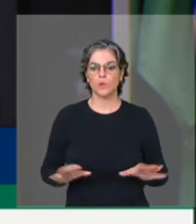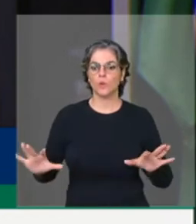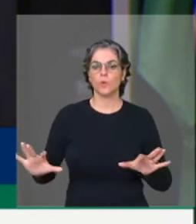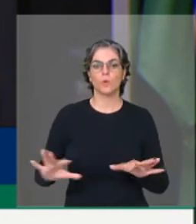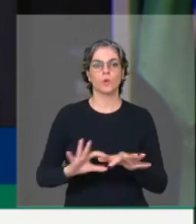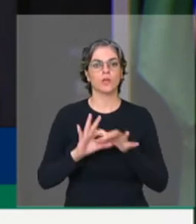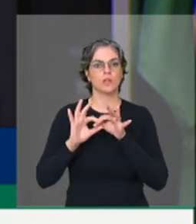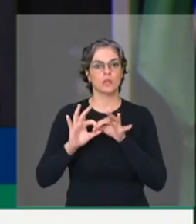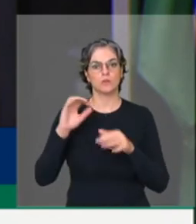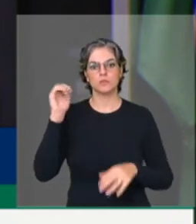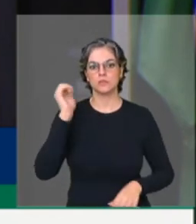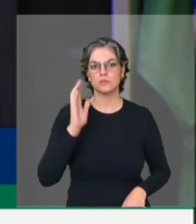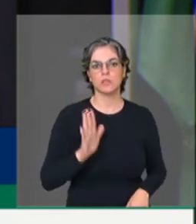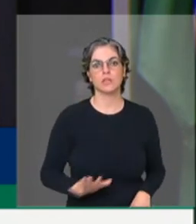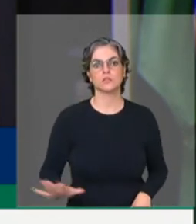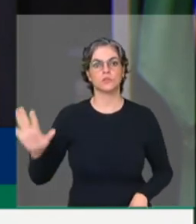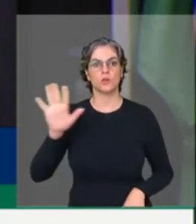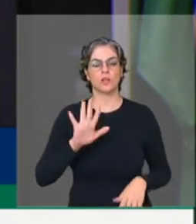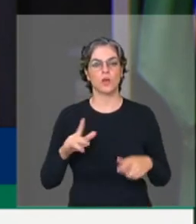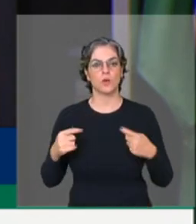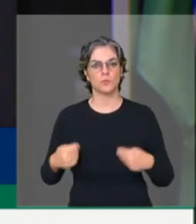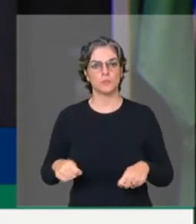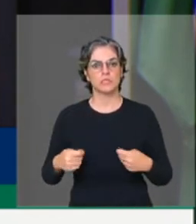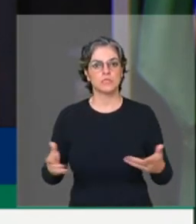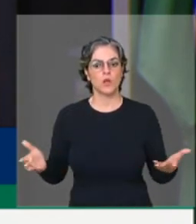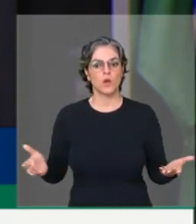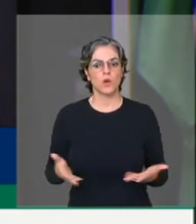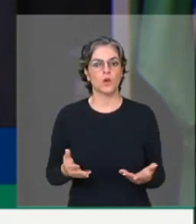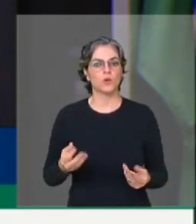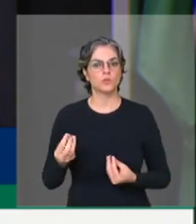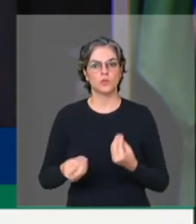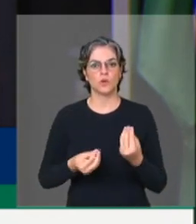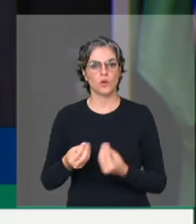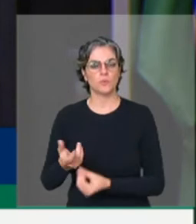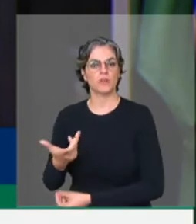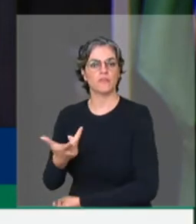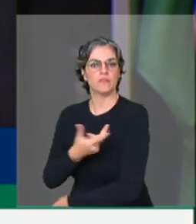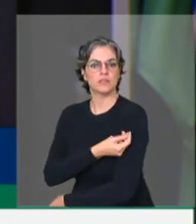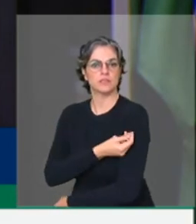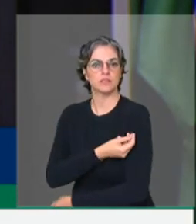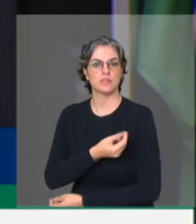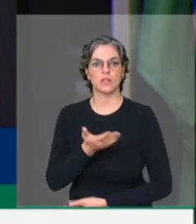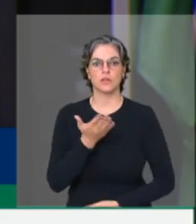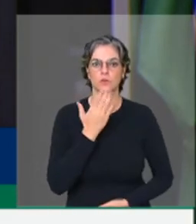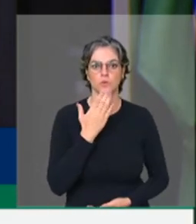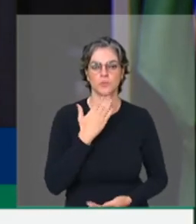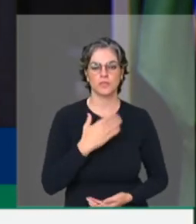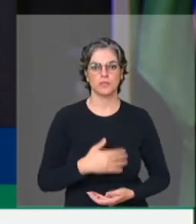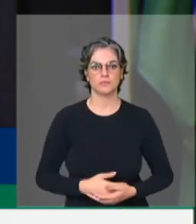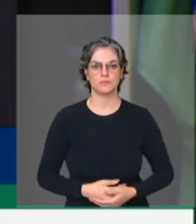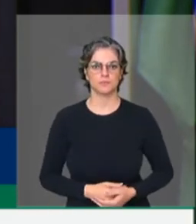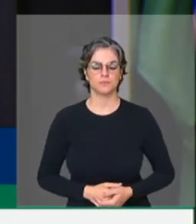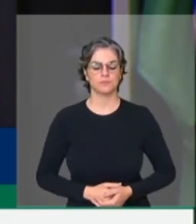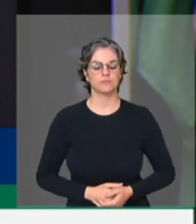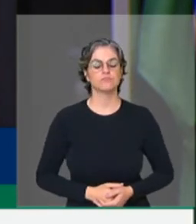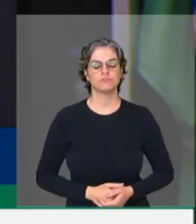NACIONAL QUE O BRASIL PRECISA HOJE EM VACINA NO BRAÇO E COMIDA NO PRATO. O NOSSO GRANDE DESAFIO É TER